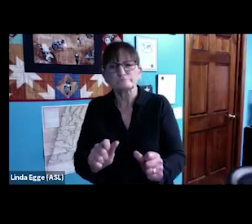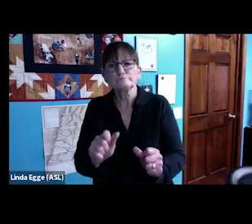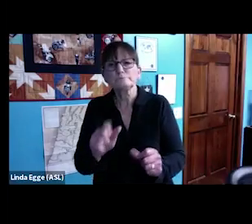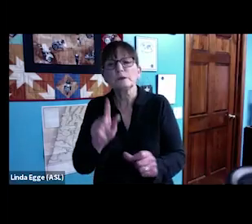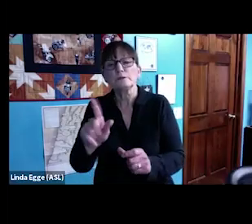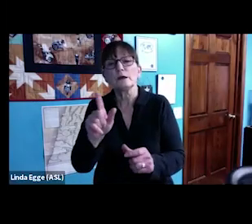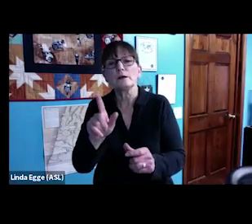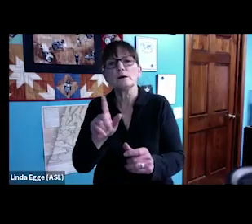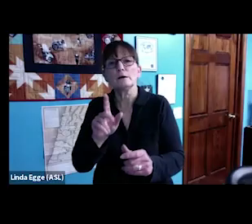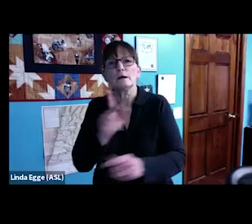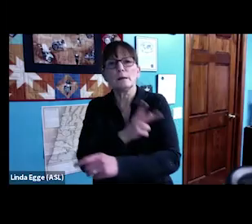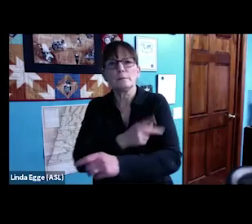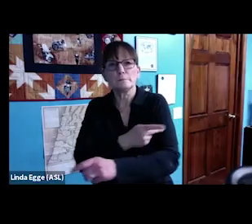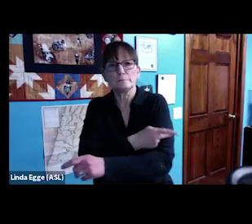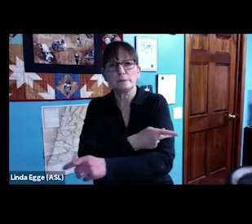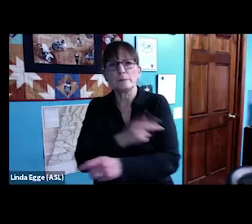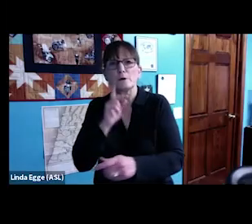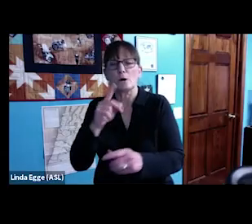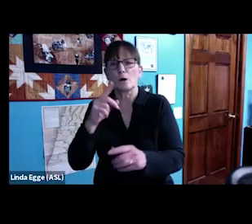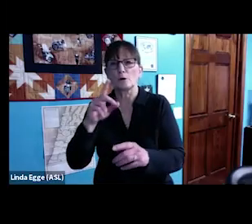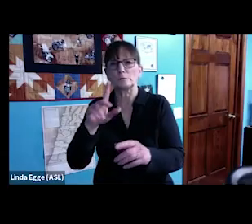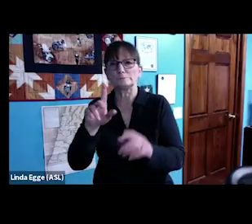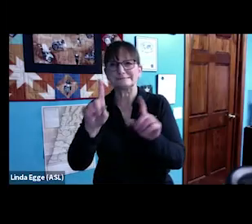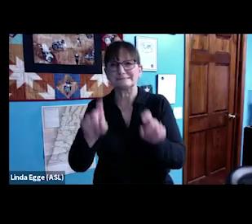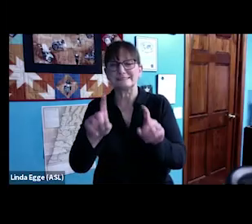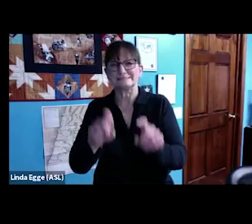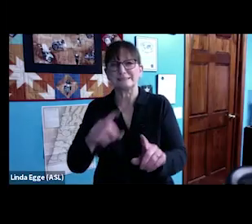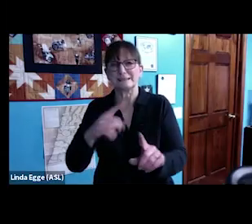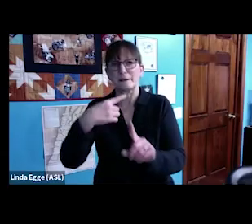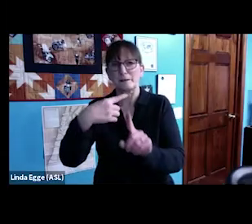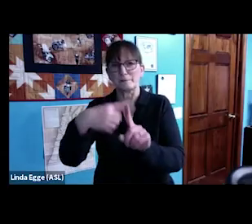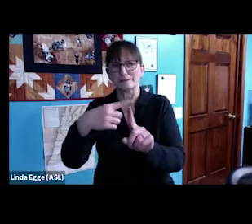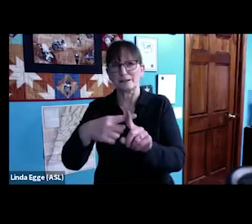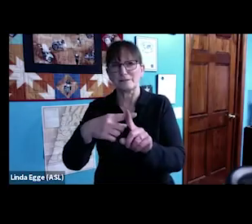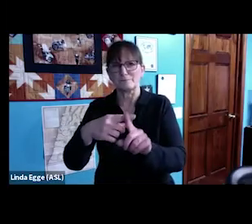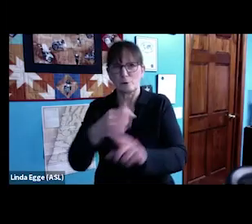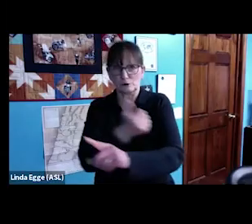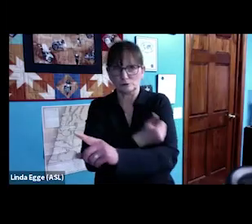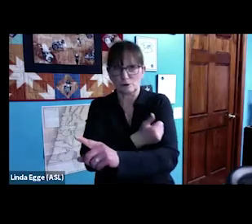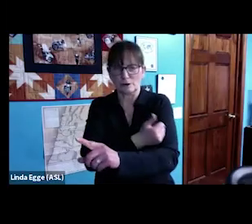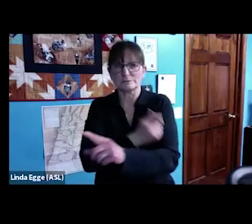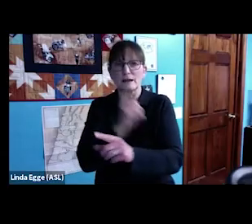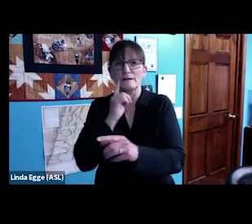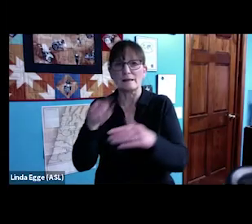un número de confirmación o una hoja de confirmación de que se envió correctamente.